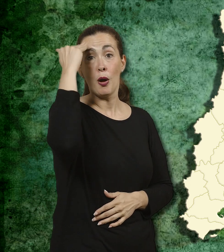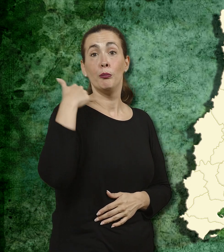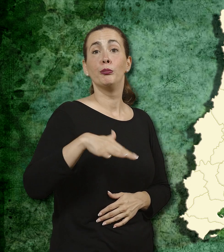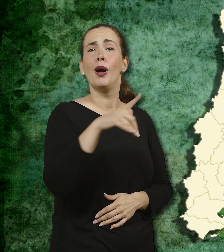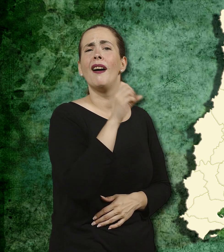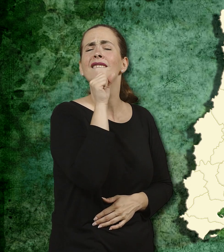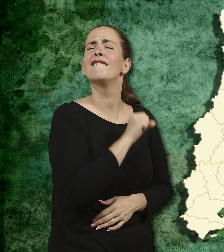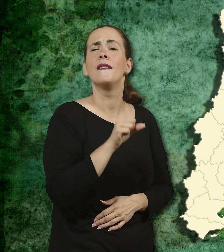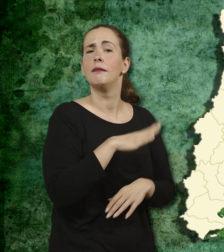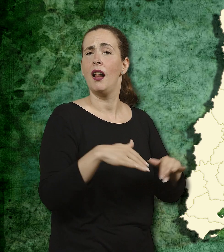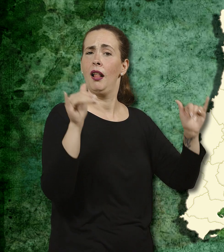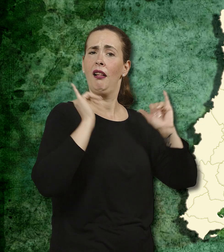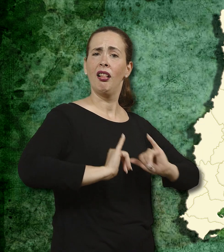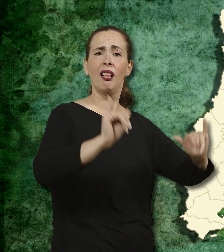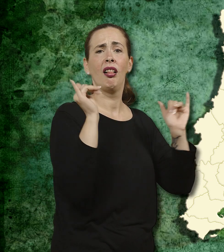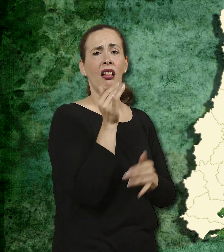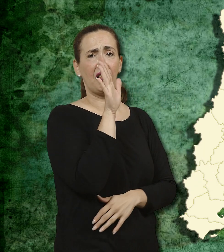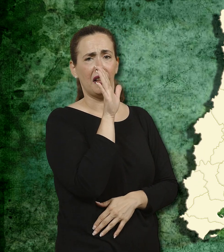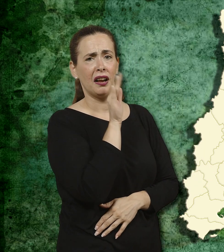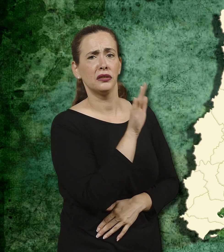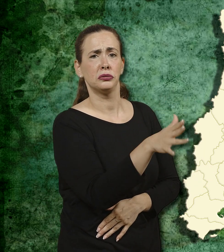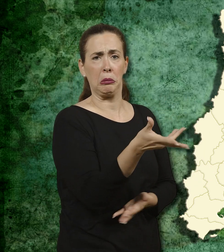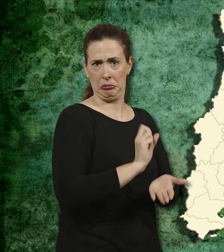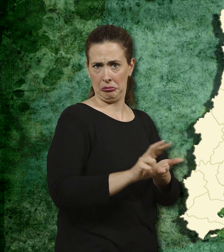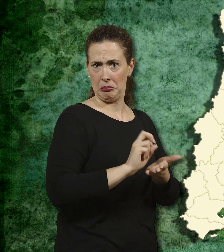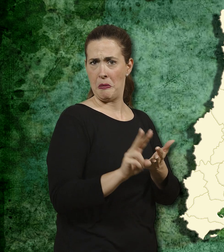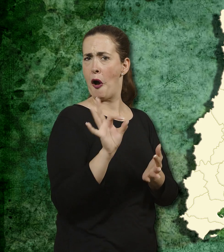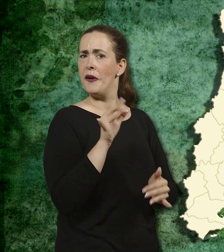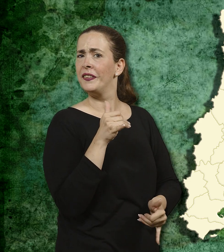Es tracta d'un indret ideal per sortir a passejar i fer excursions,